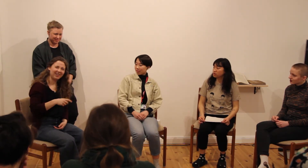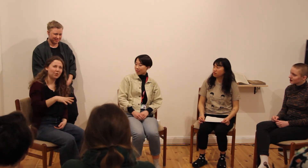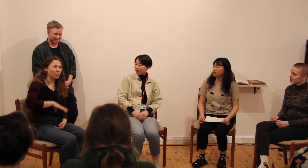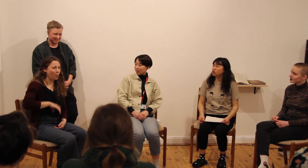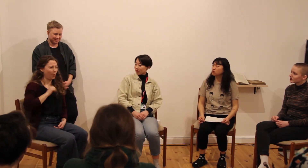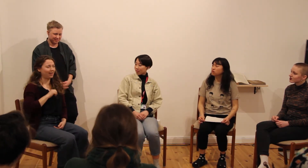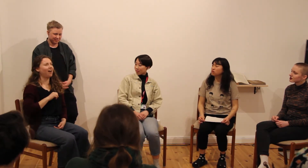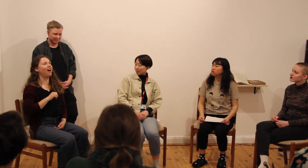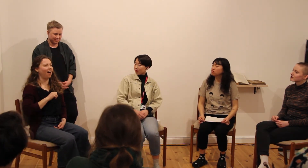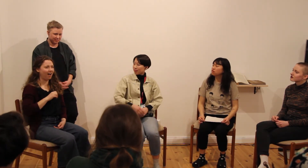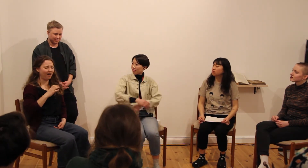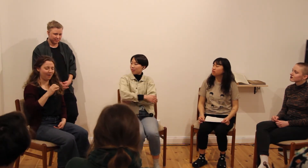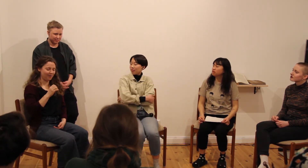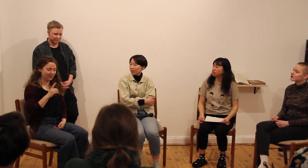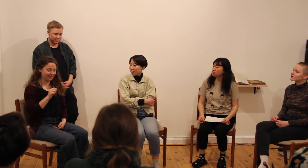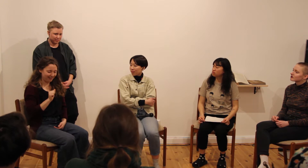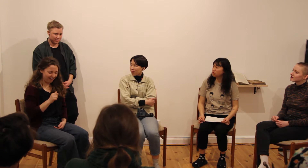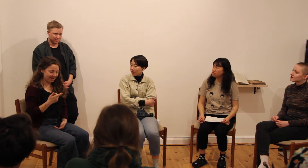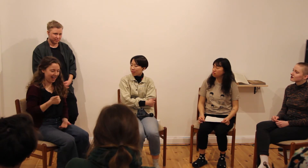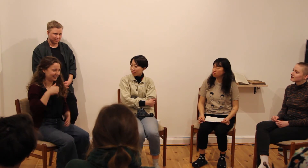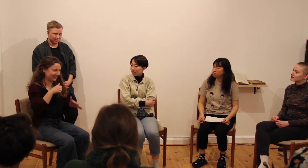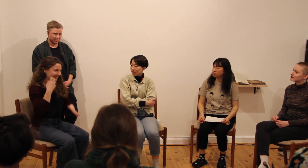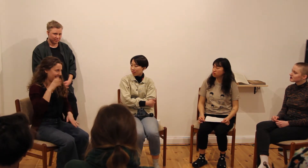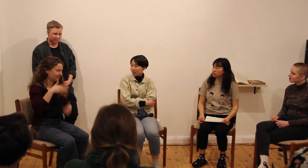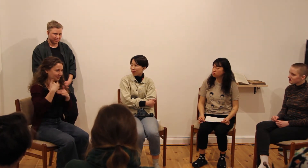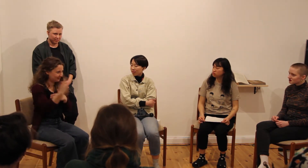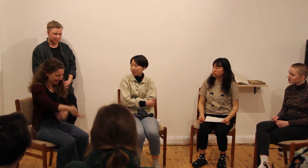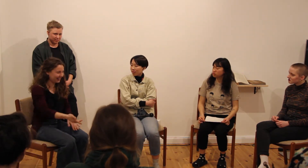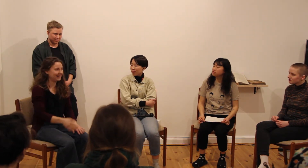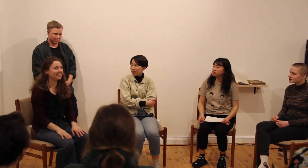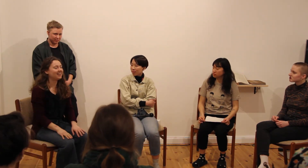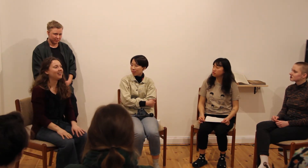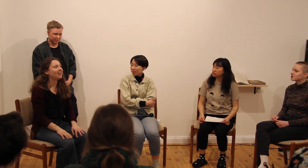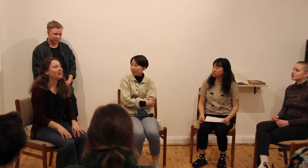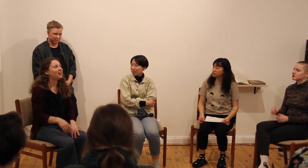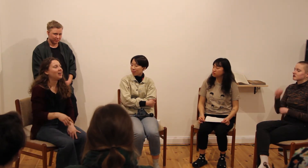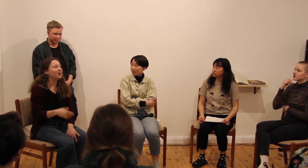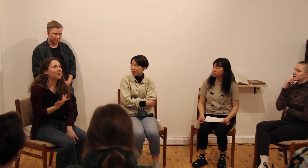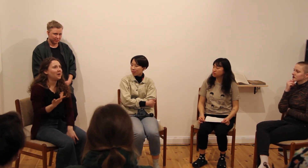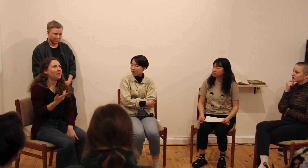Aber dass ich ein CODA bin, mir jemand dieses Wort gegenüber sagt, das kam wirklich sehr spät.